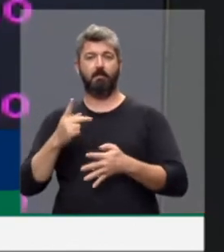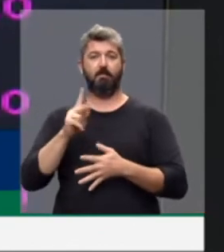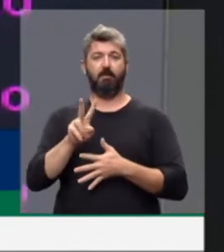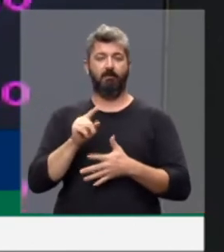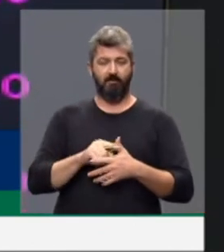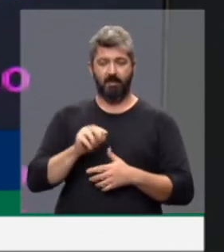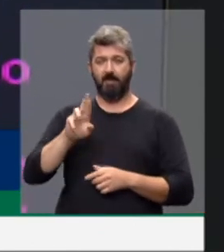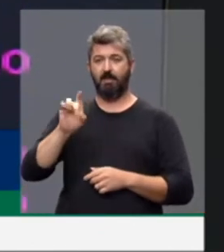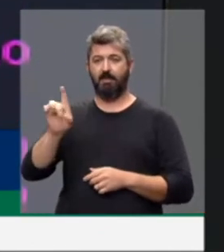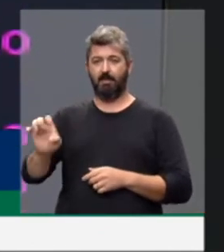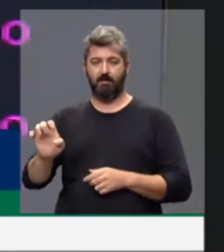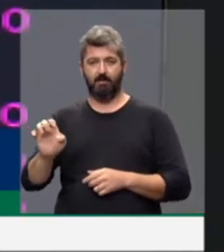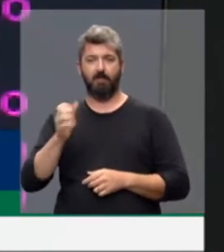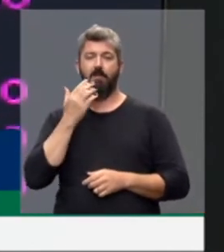NESSA INDICA QUE IREMOS LONGE. PARÁ IVA O PT NÃO ESTÁ